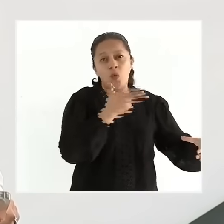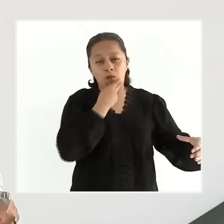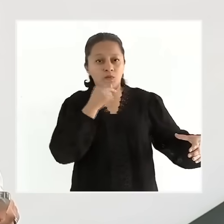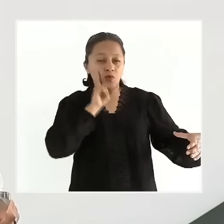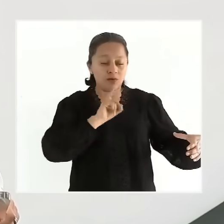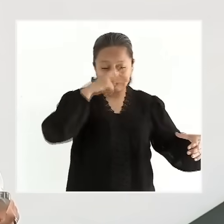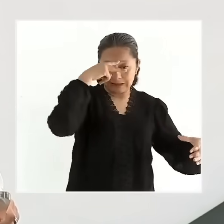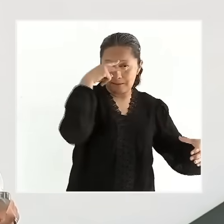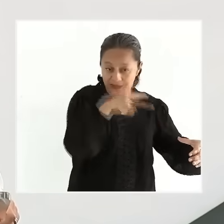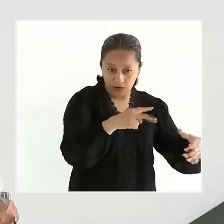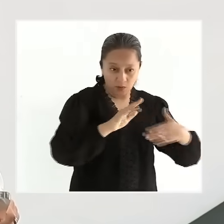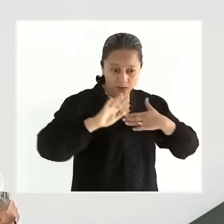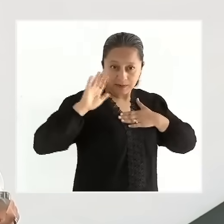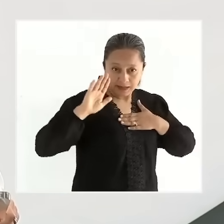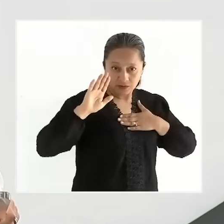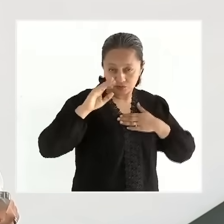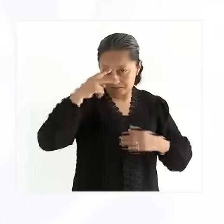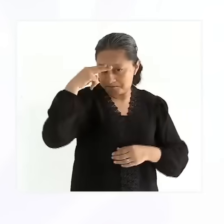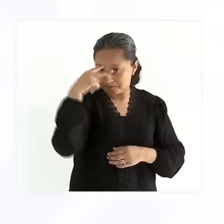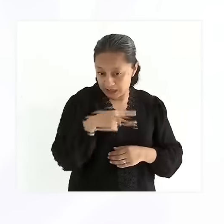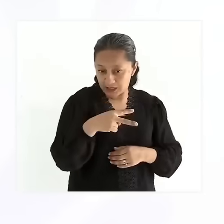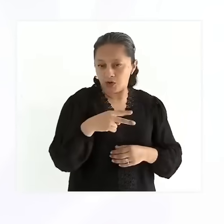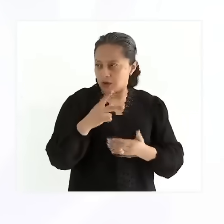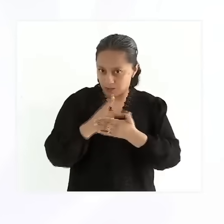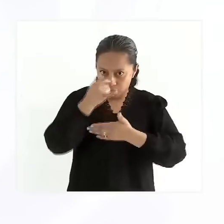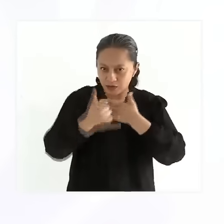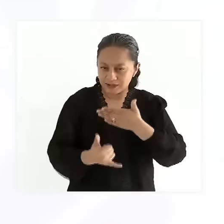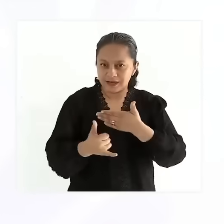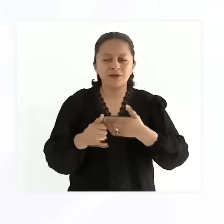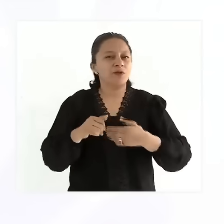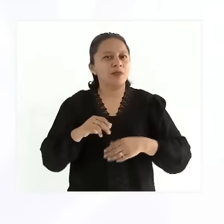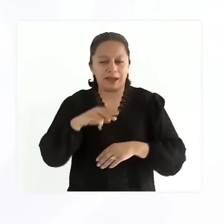comprometidos con nuestra patria y con su proyecto de nación. Gracias nuevamente por estar